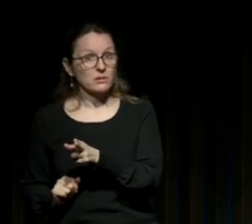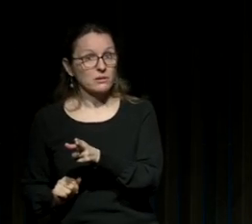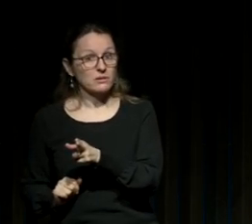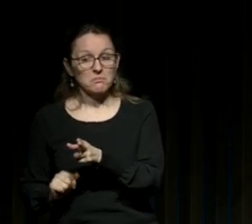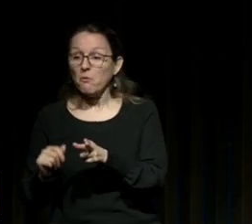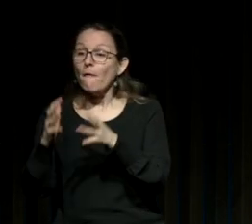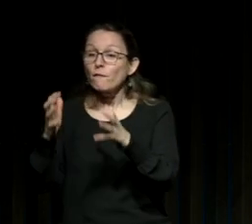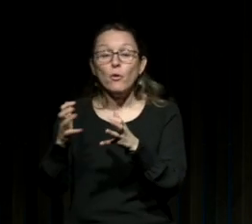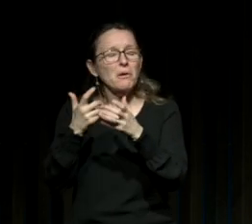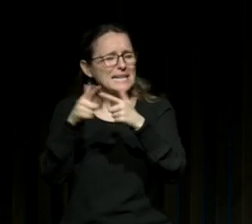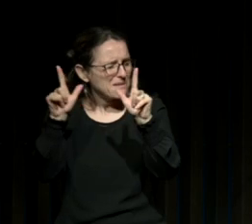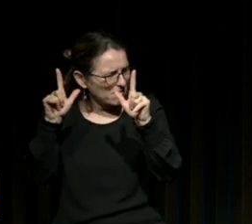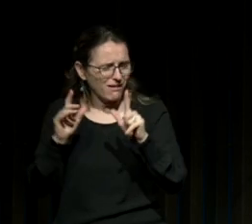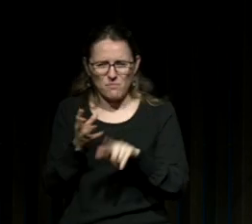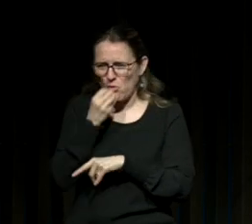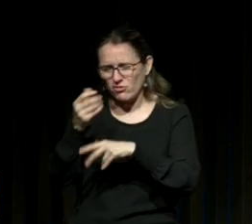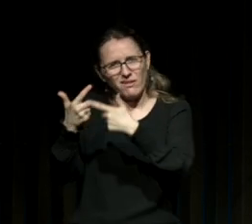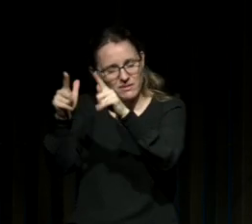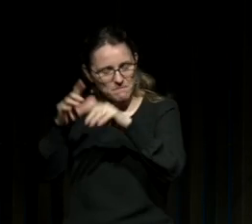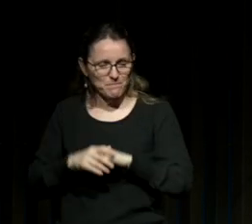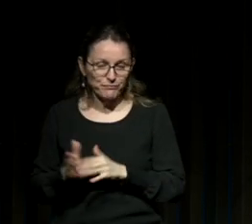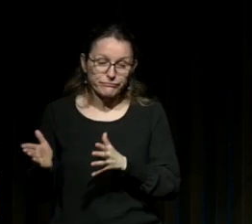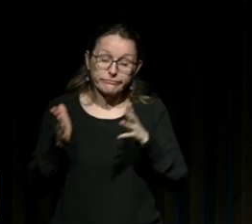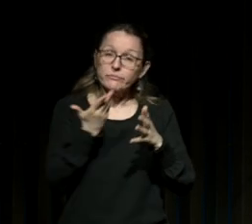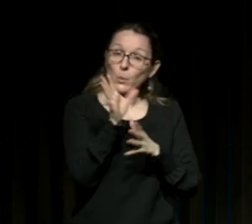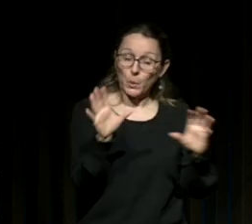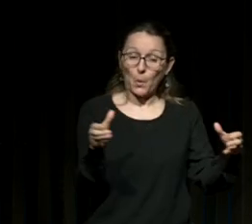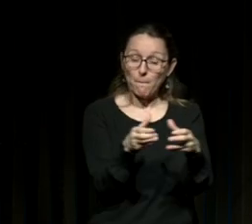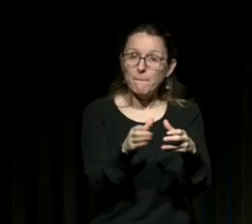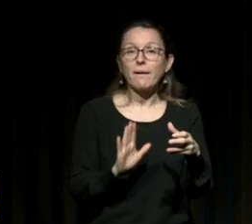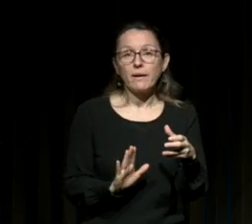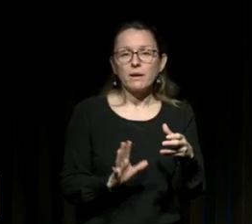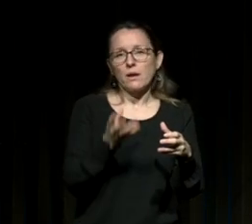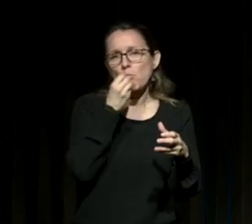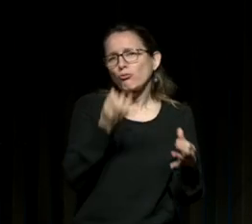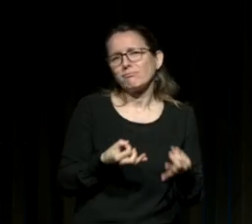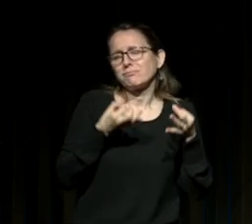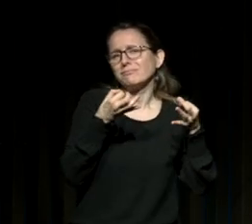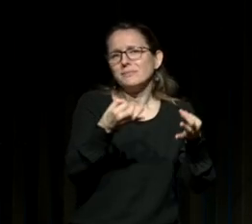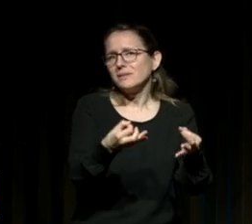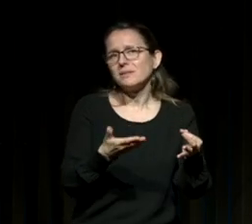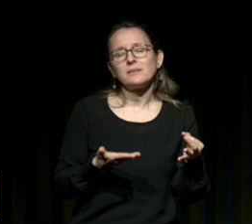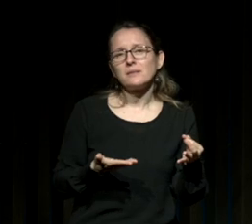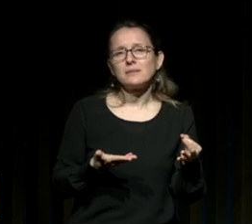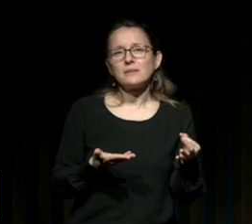quand il veut entre 12h et 20h et puis un groupe qui a une alimentation plus classique répartis au